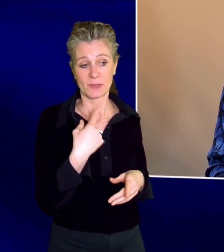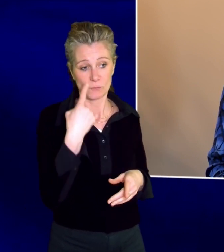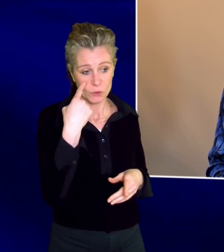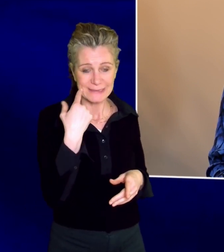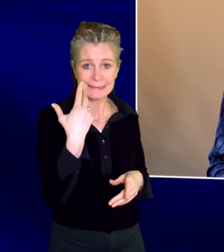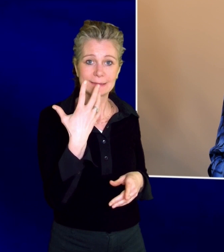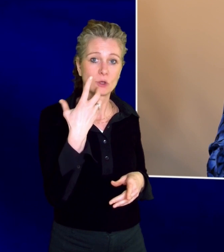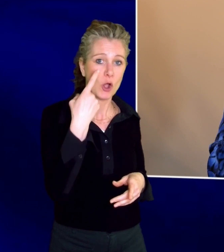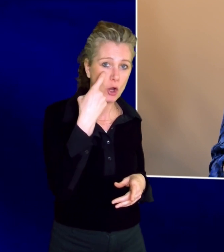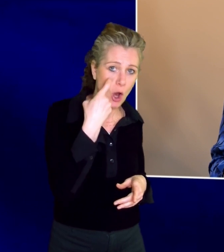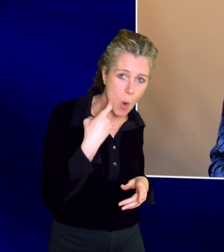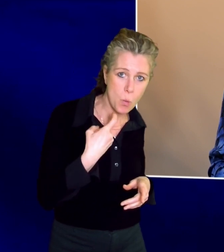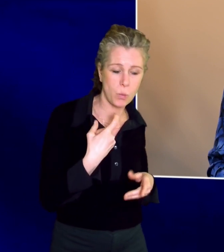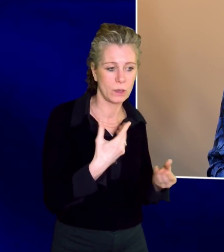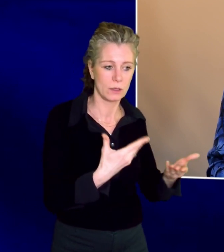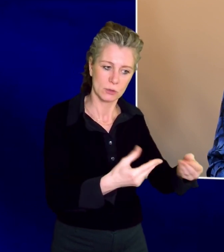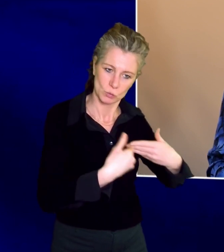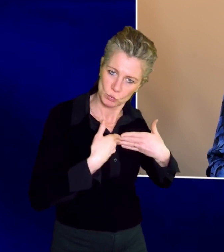Dus dat was voor mij de eerste stap wat ik moest doen.